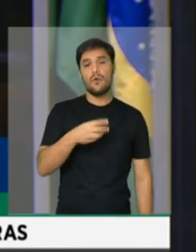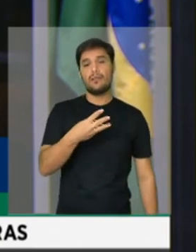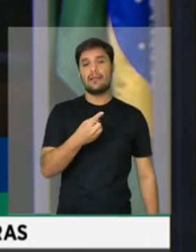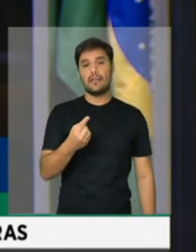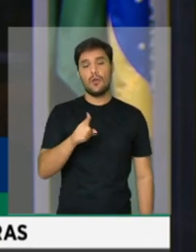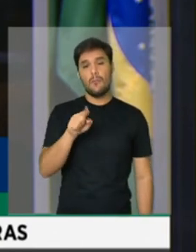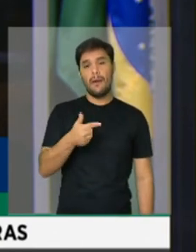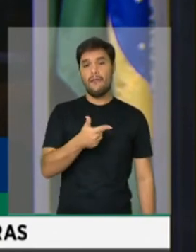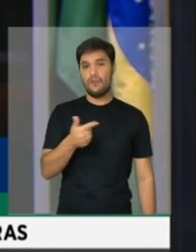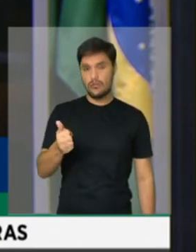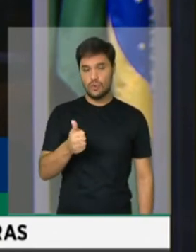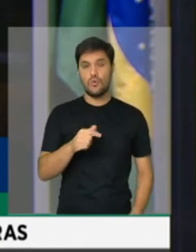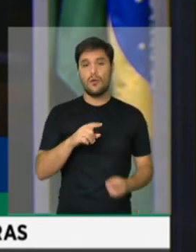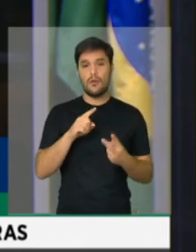ANTE O EXPOSTO, PELA COMISSÃO